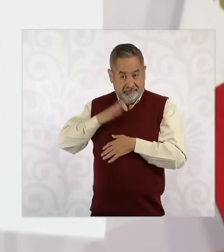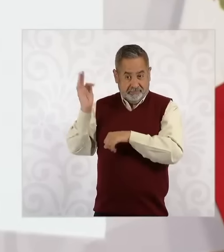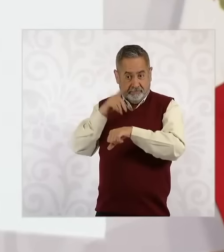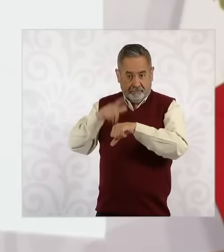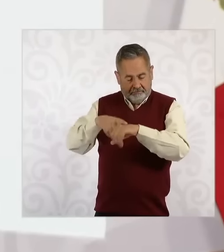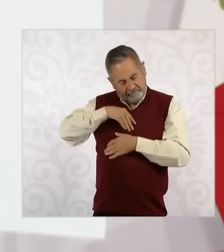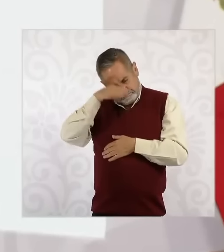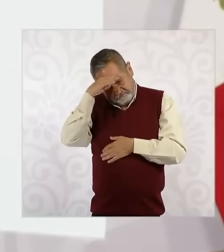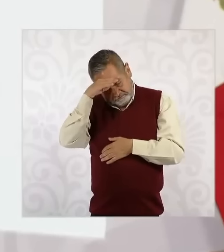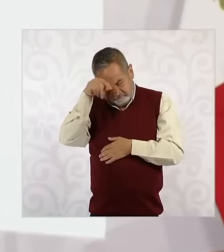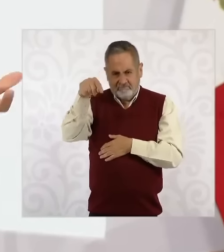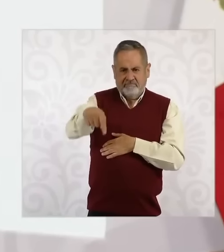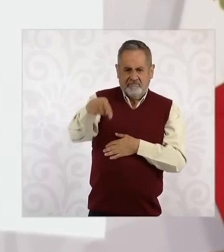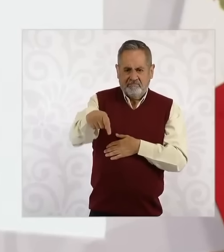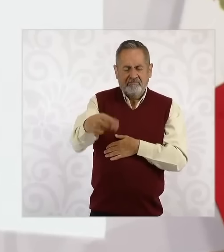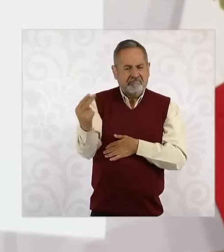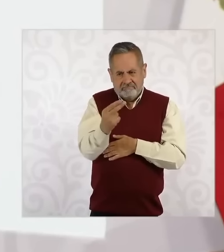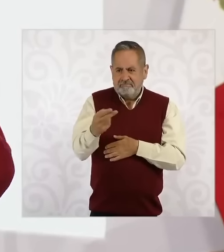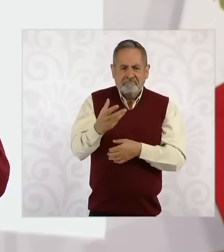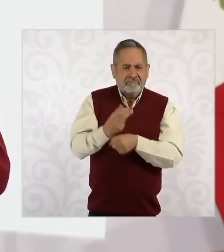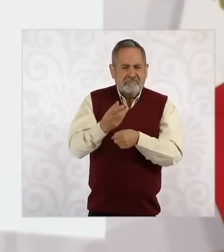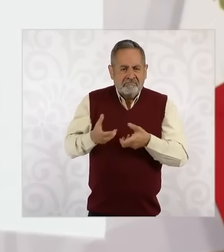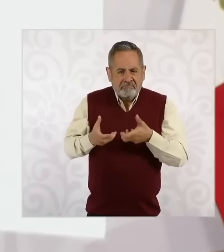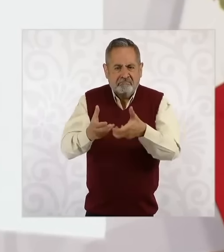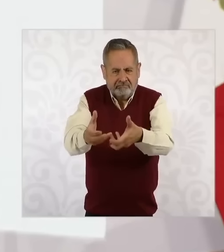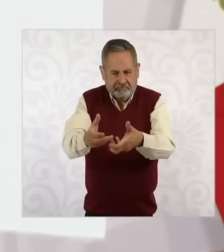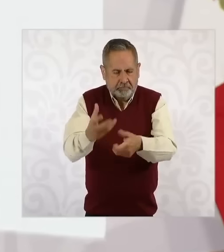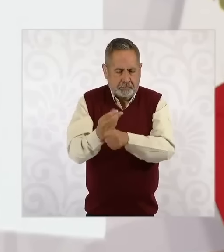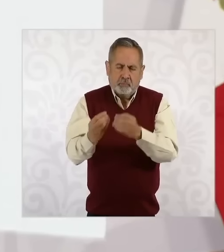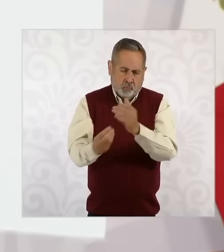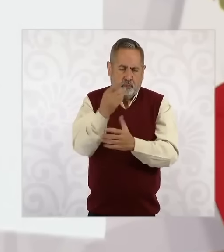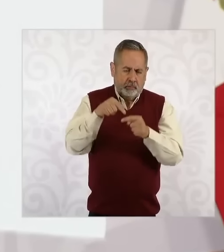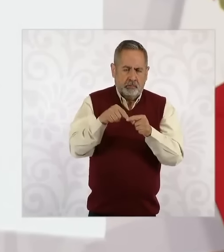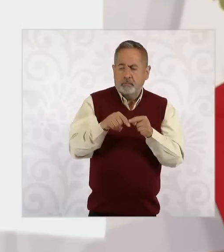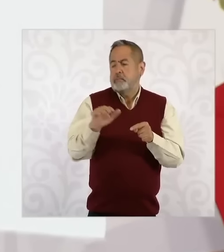la mejora de la vialidad y de la comunicación, lo planteamos a los gobiernos de los estados.